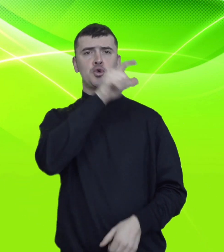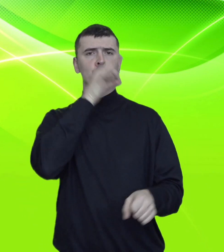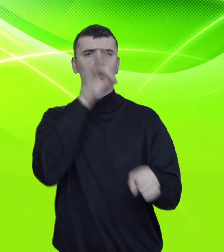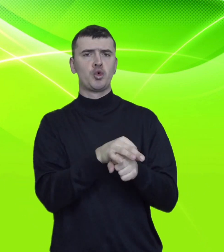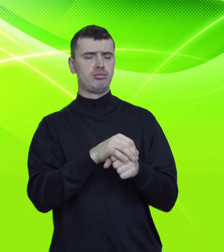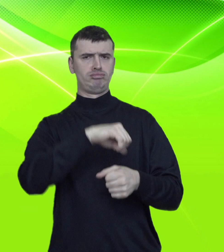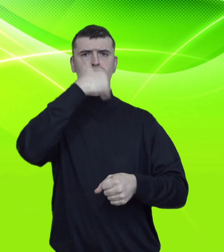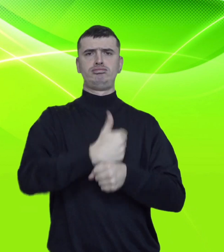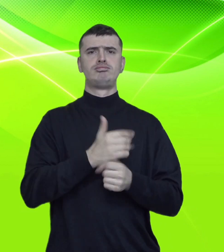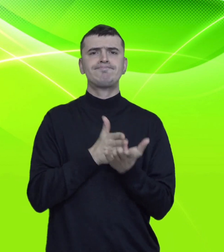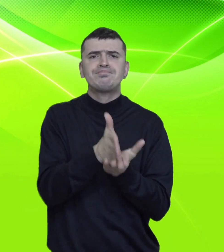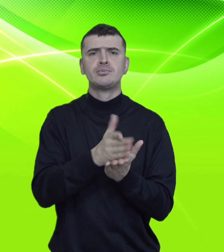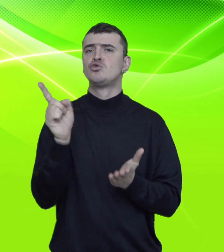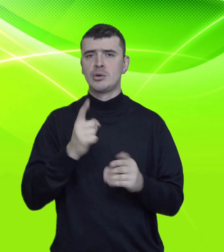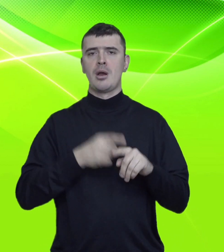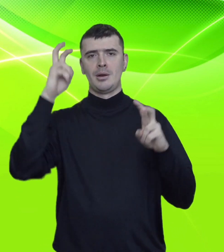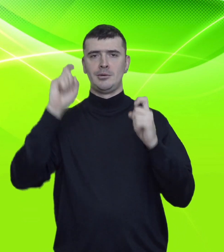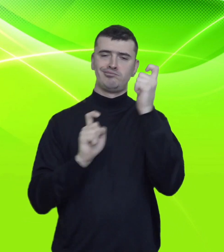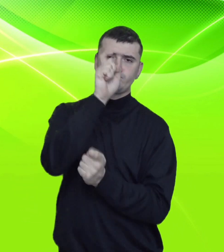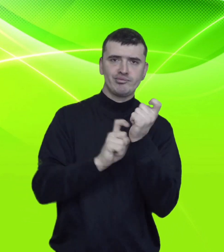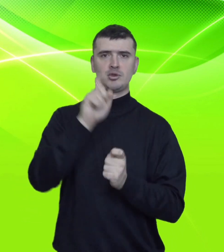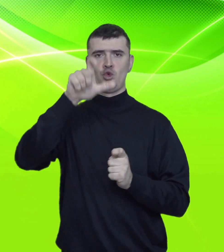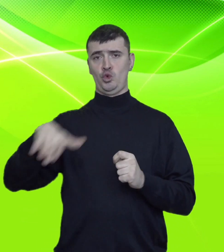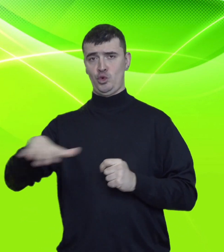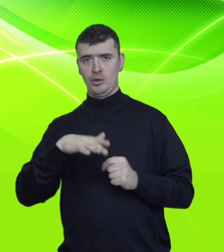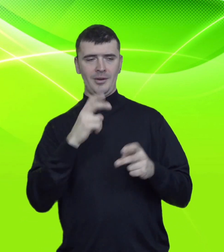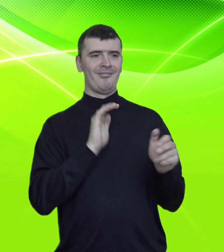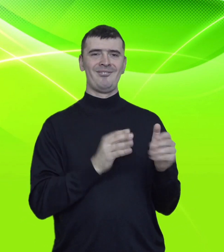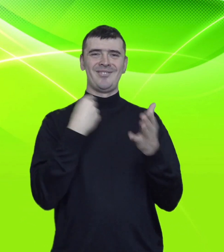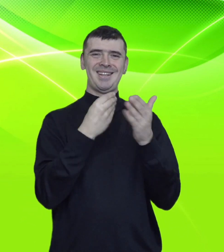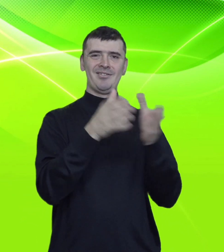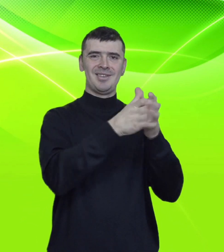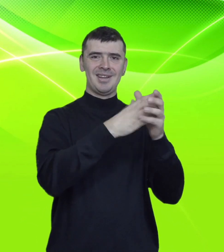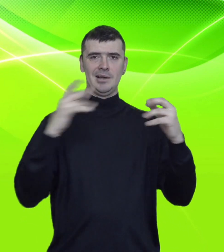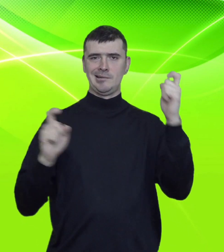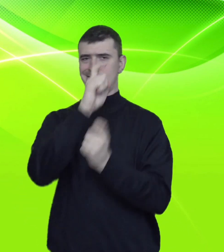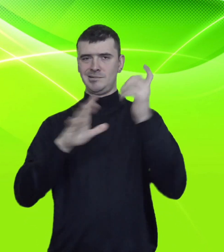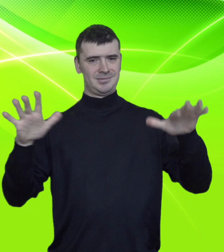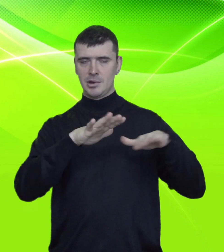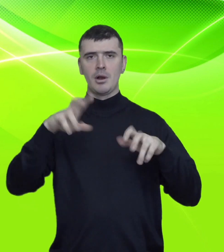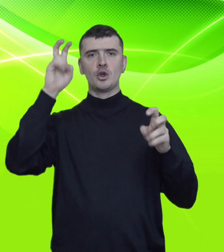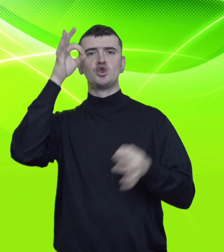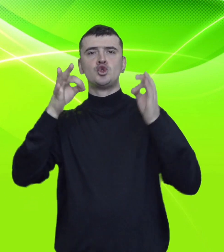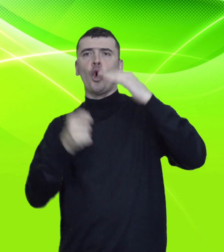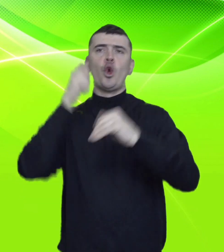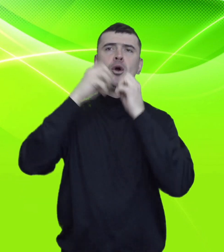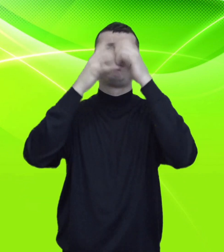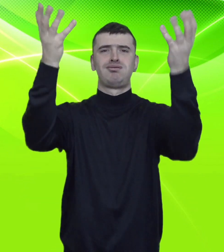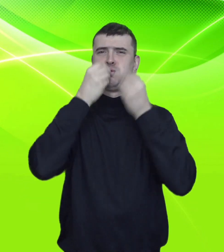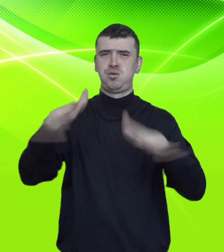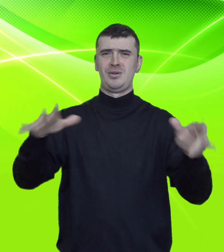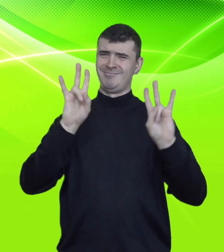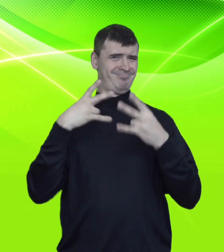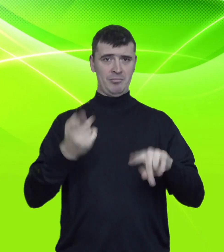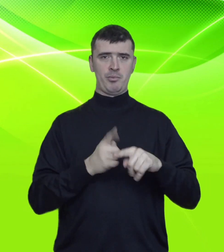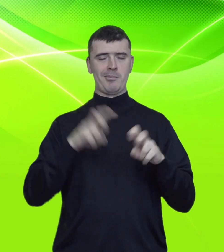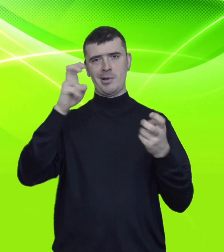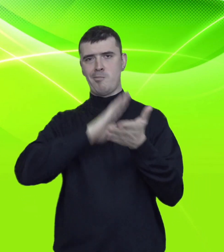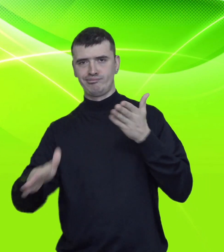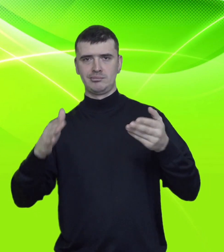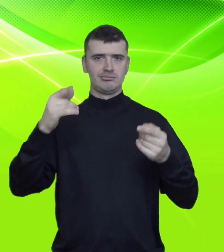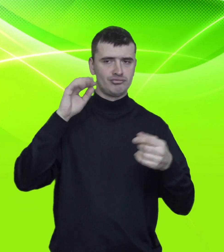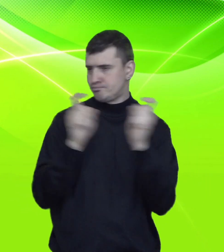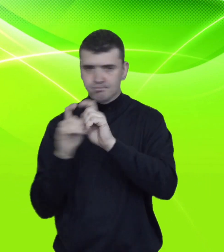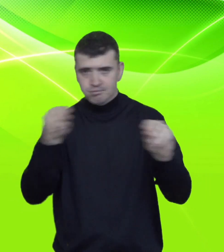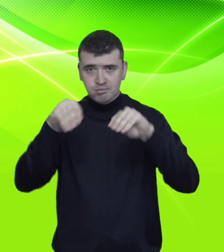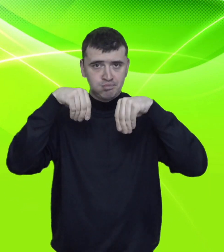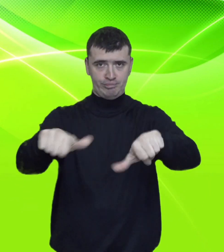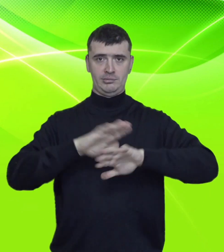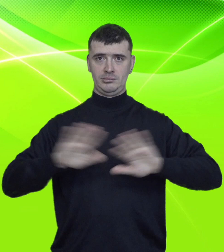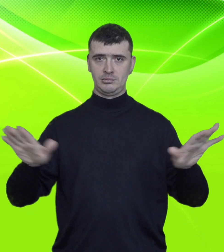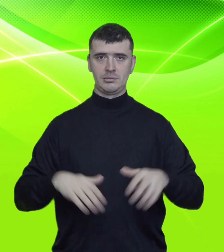Его главная задача – урегулирование споров граждан с финансовыми организациями, не доводя до обращения в суд.